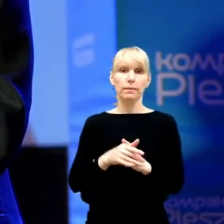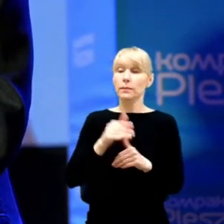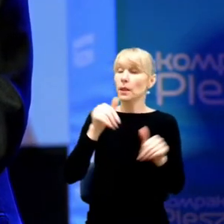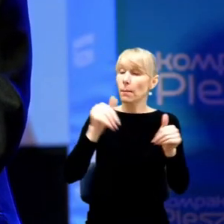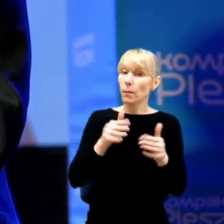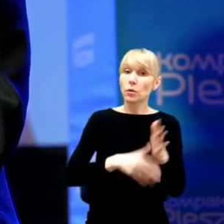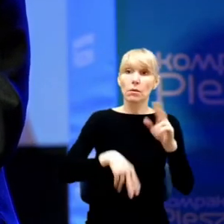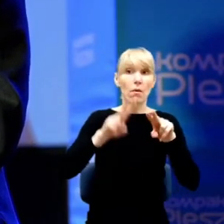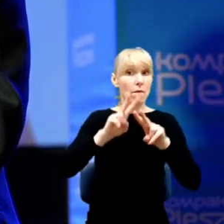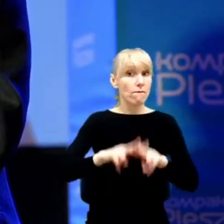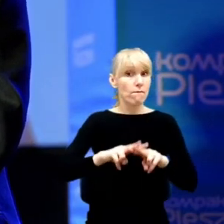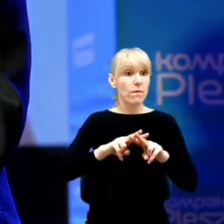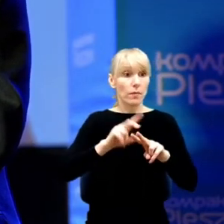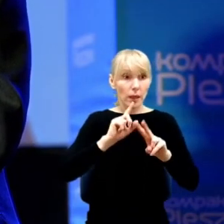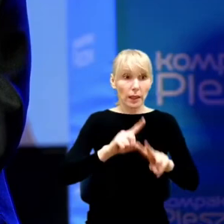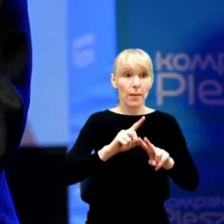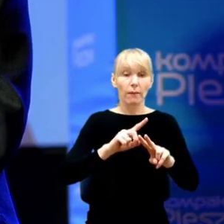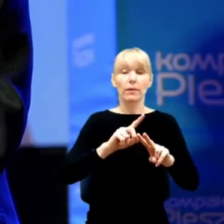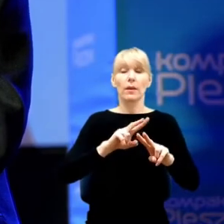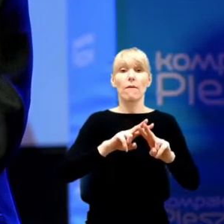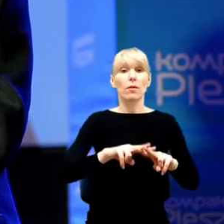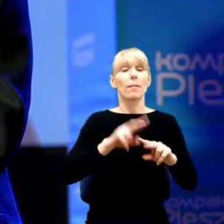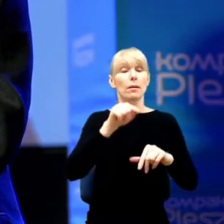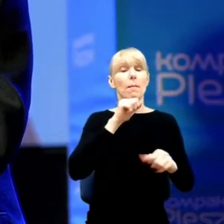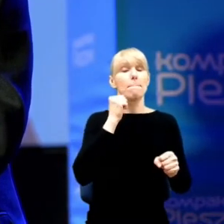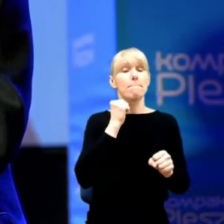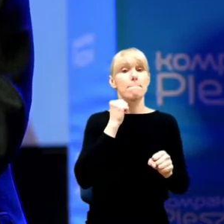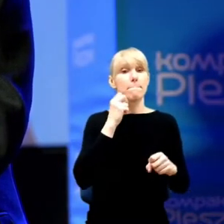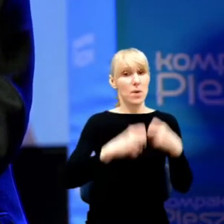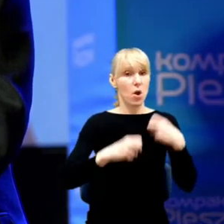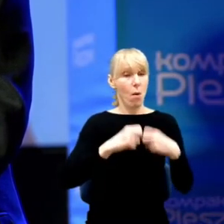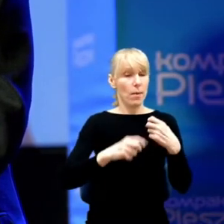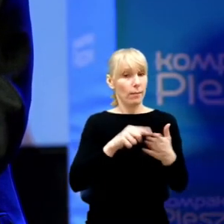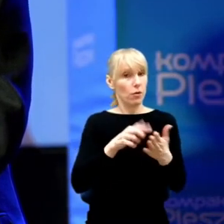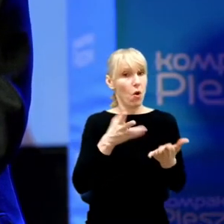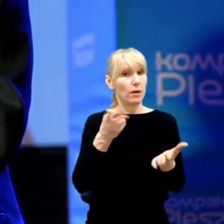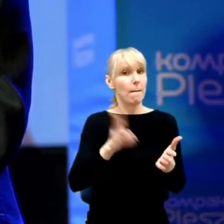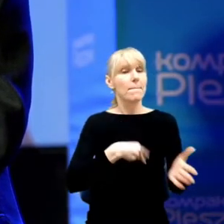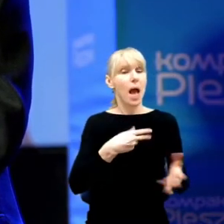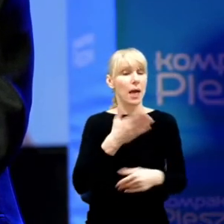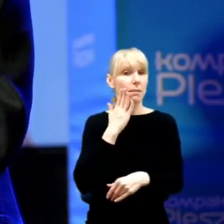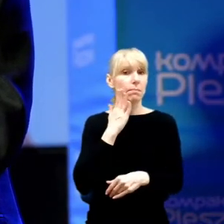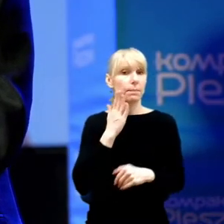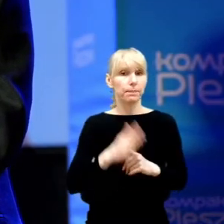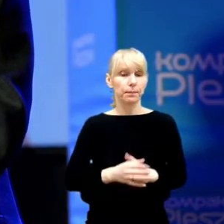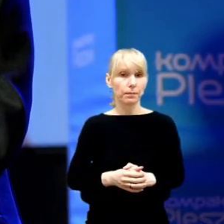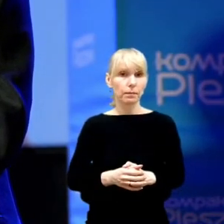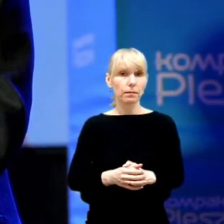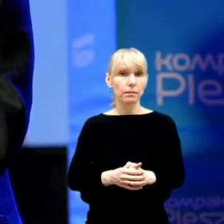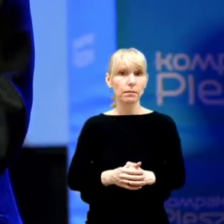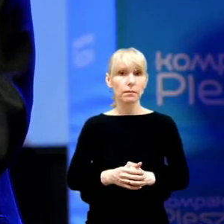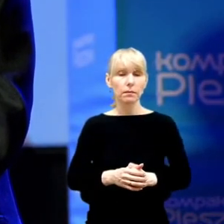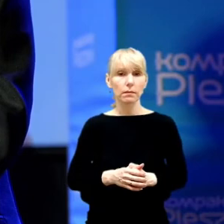I to, co tutaj właśnie Pan burmistrz wdraża, ten model wielu źródeł mieszkań